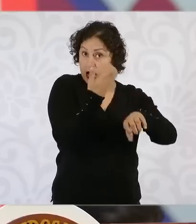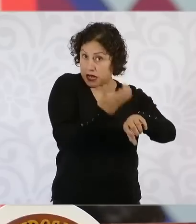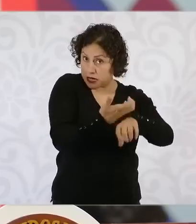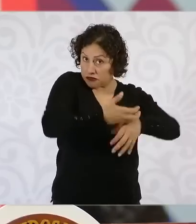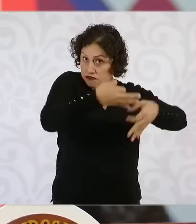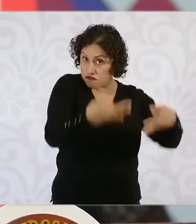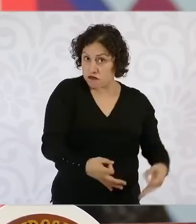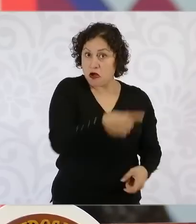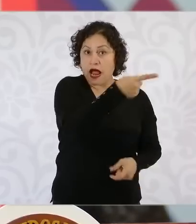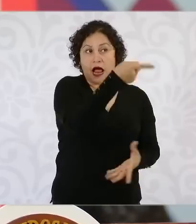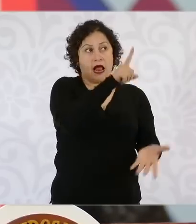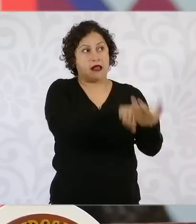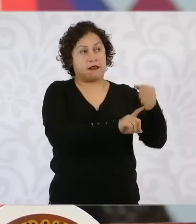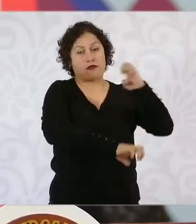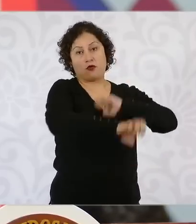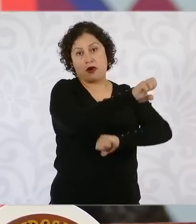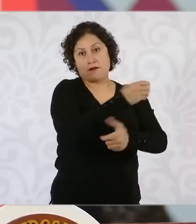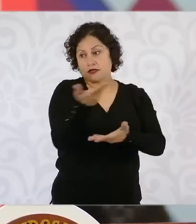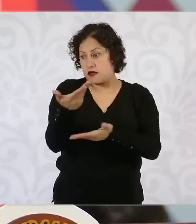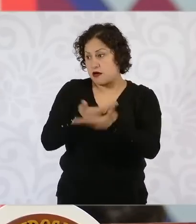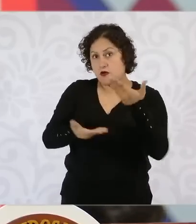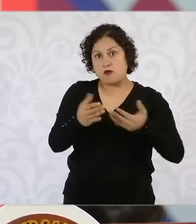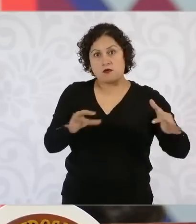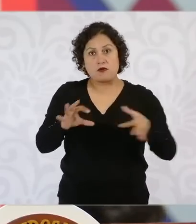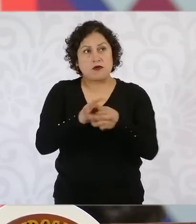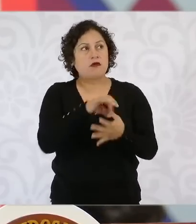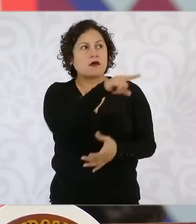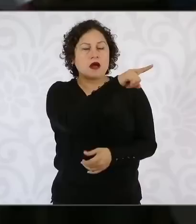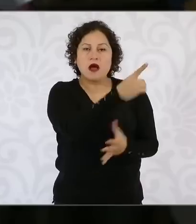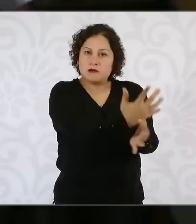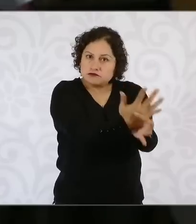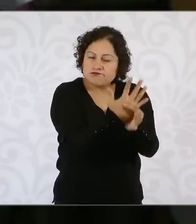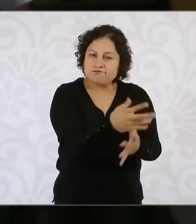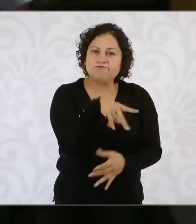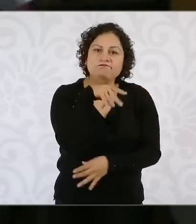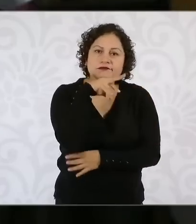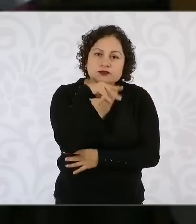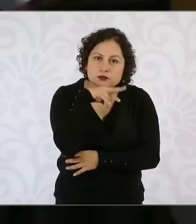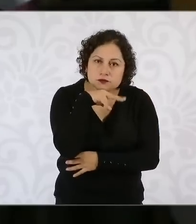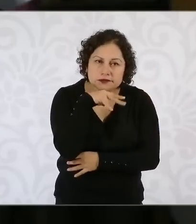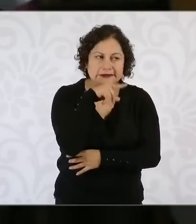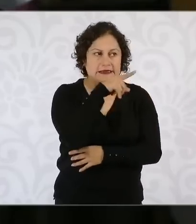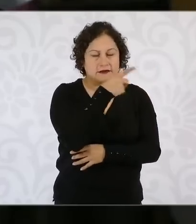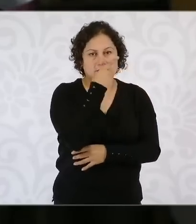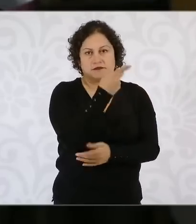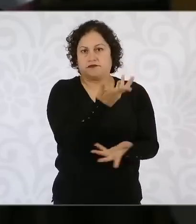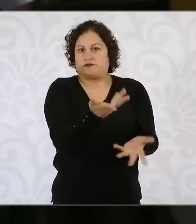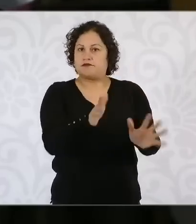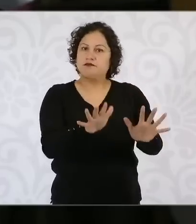las propias autoridades de algunos estados donde dicen no eh pues esto nos va a afectar le piden